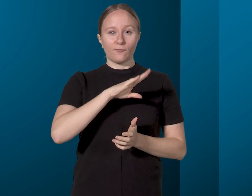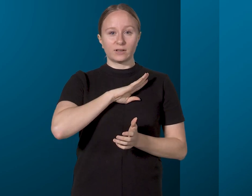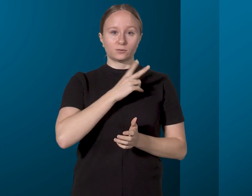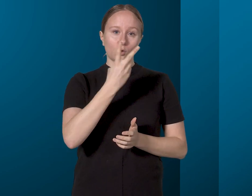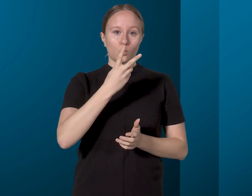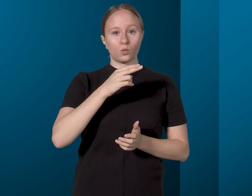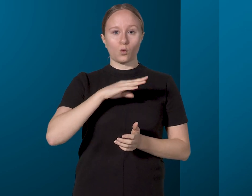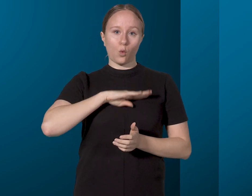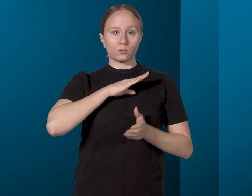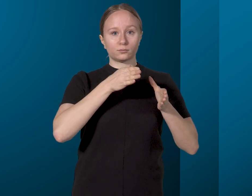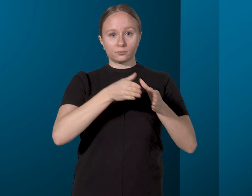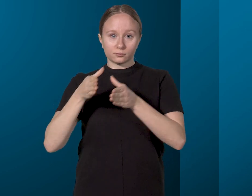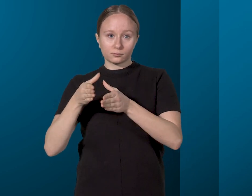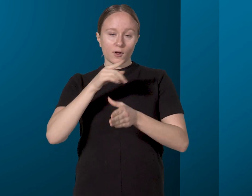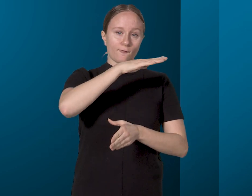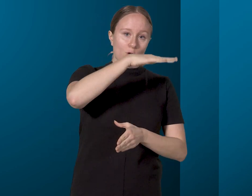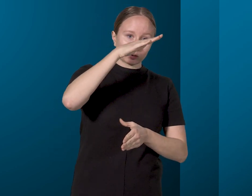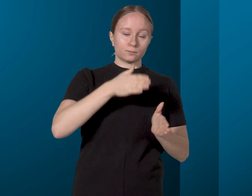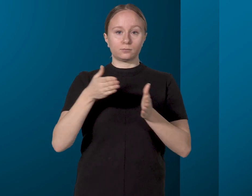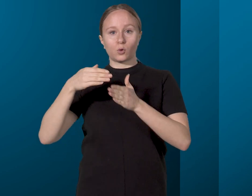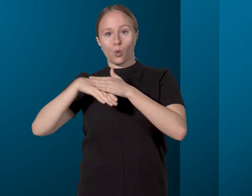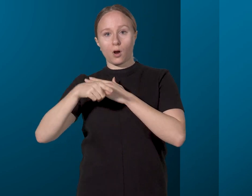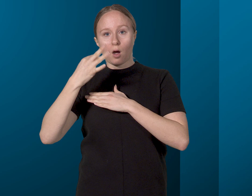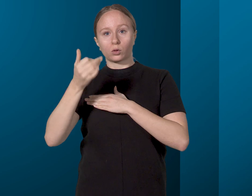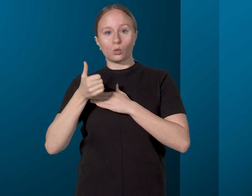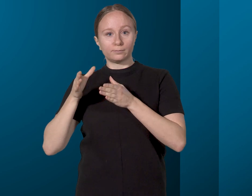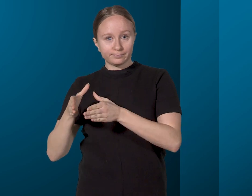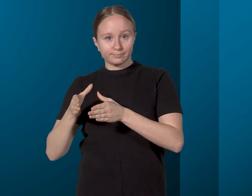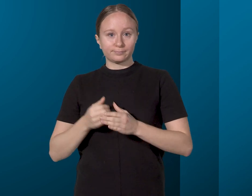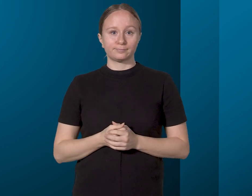Det finns två ålderskategorier: vuxna och under 18 år.